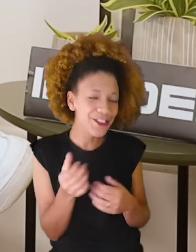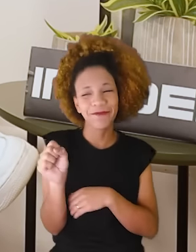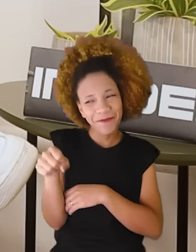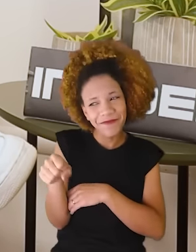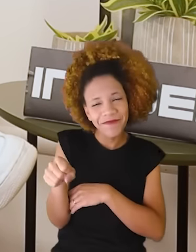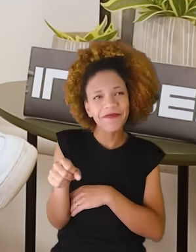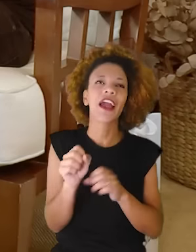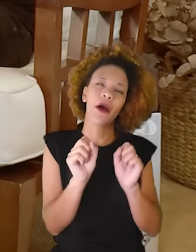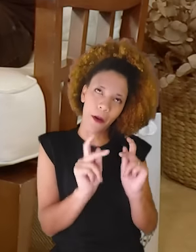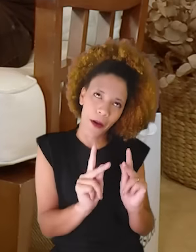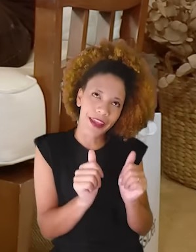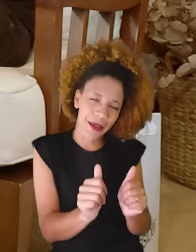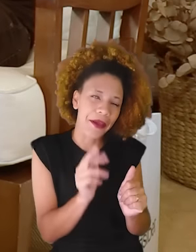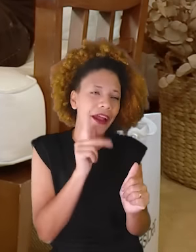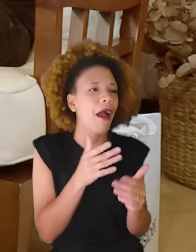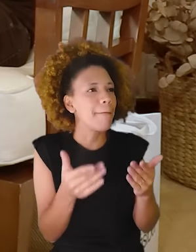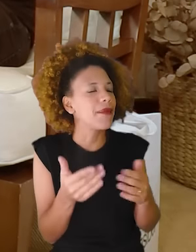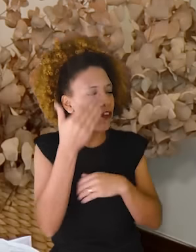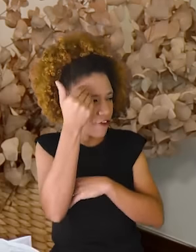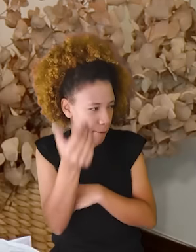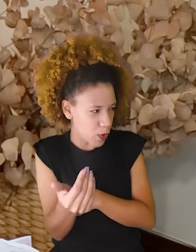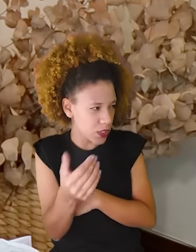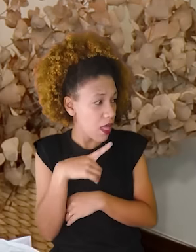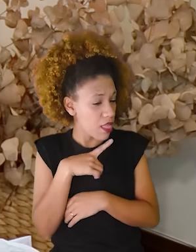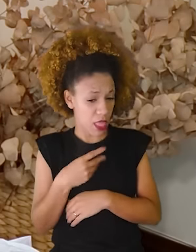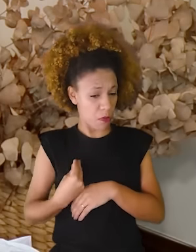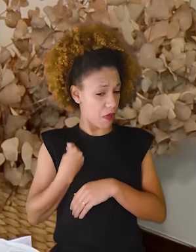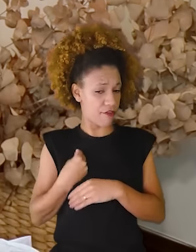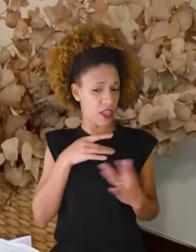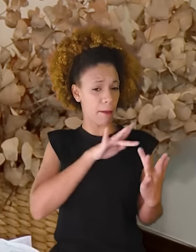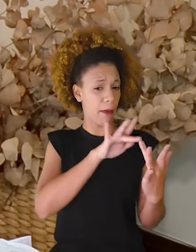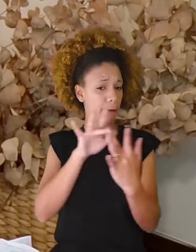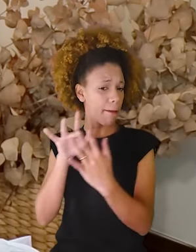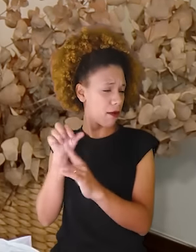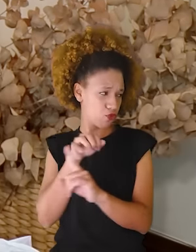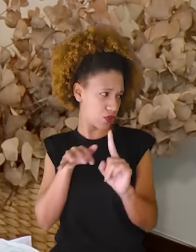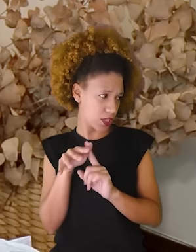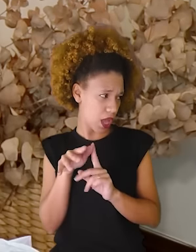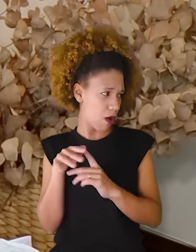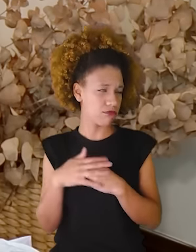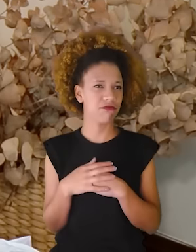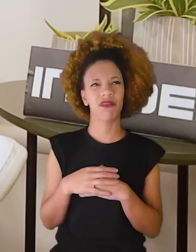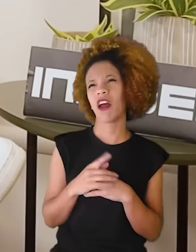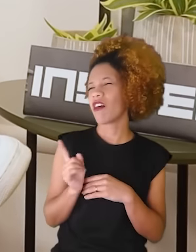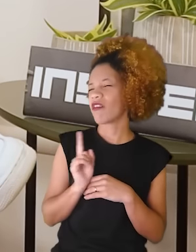sim [ __ ] tá aí ele ficou famoso ele tem uma vida social teu pai teu pai é um cara que não muito Ah